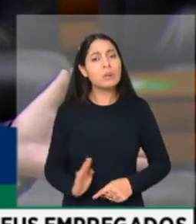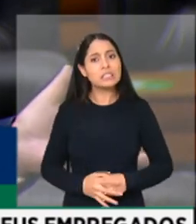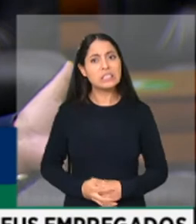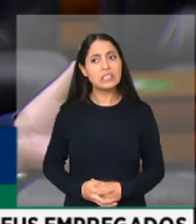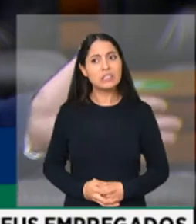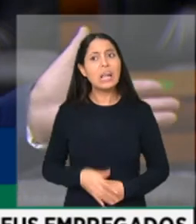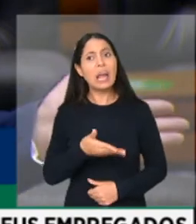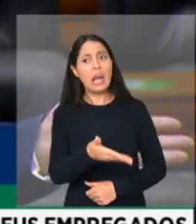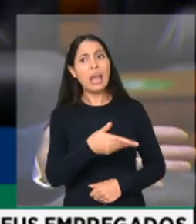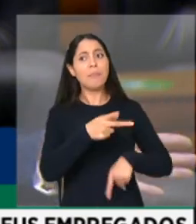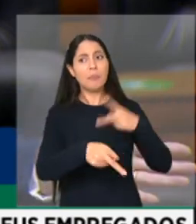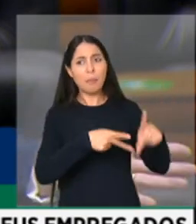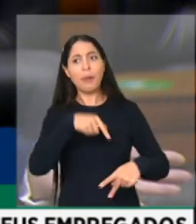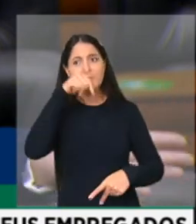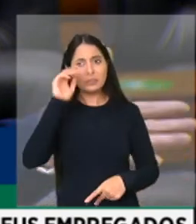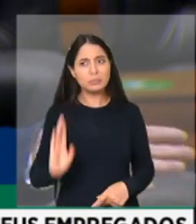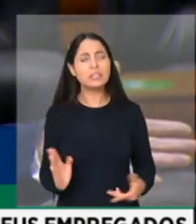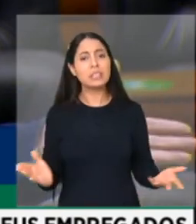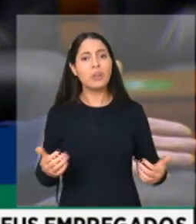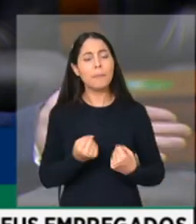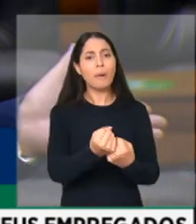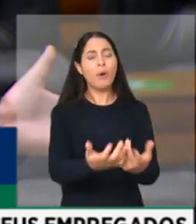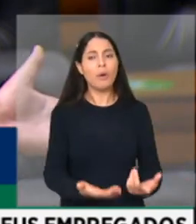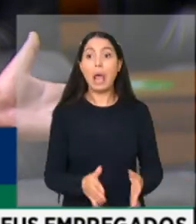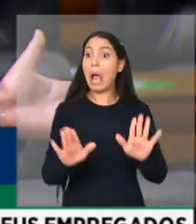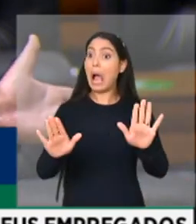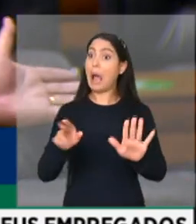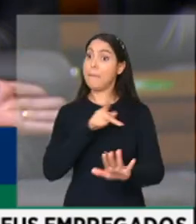BRASILEIRO. AH, MAS O PRESIDENTE... PREFERE OS PAÍSES QUE ELE GOSTA, E QUAL